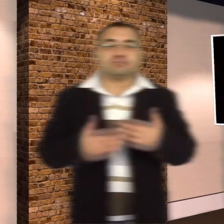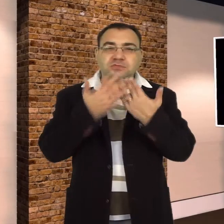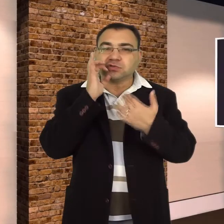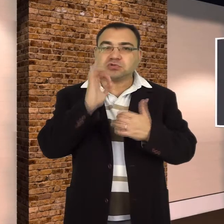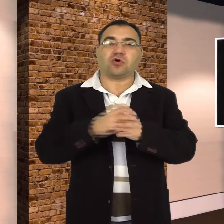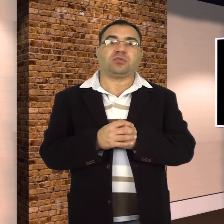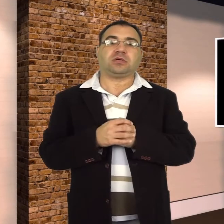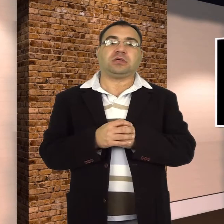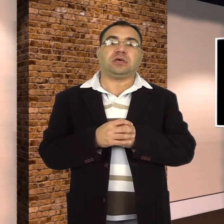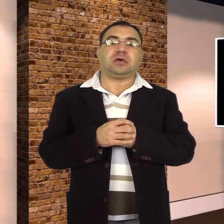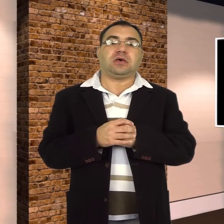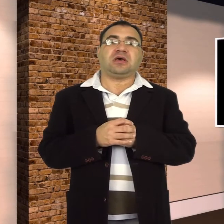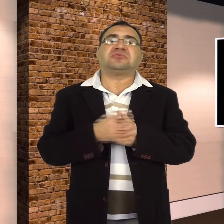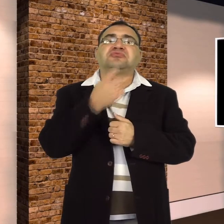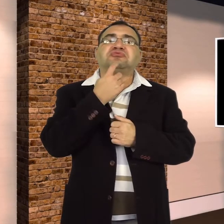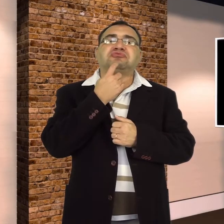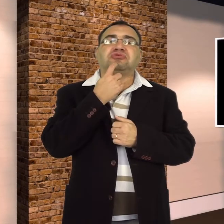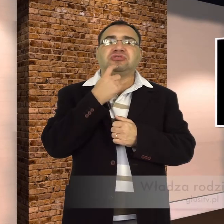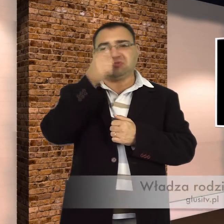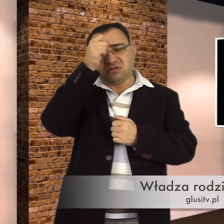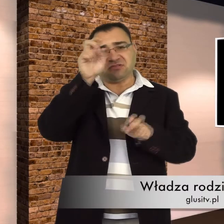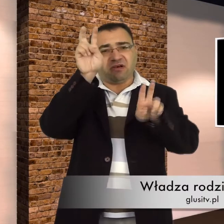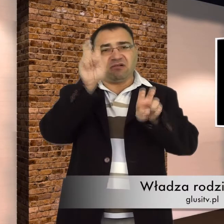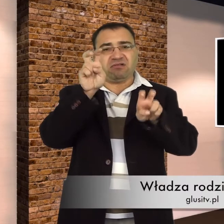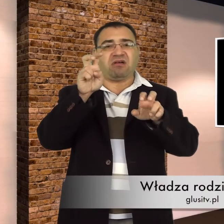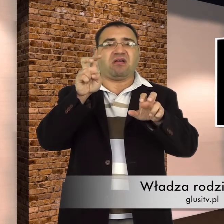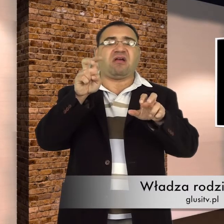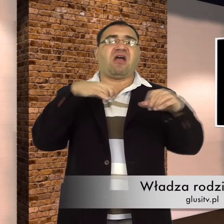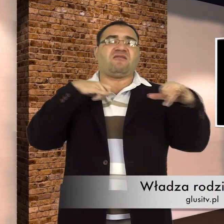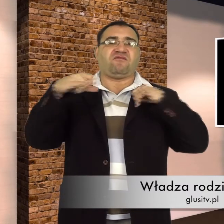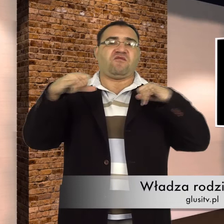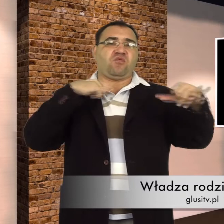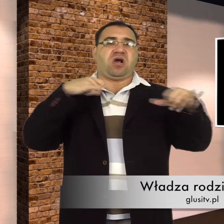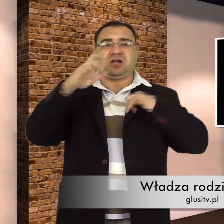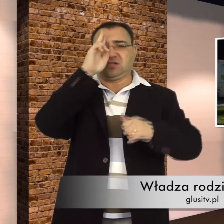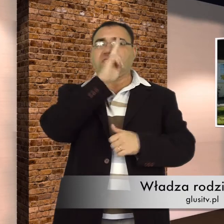Dzień dobry chciałbym wyjaśnić słowo: władza rodzicielska co to znaczy?